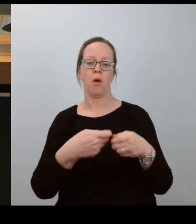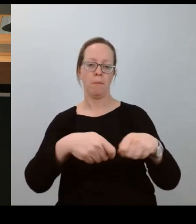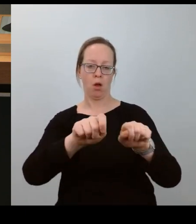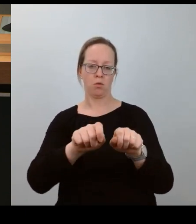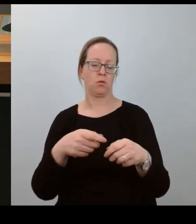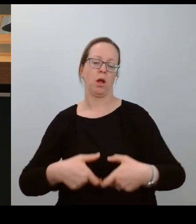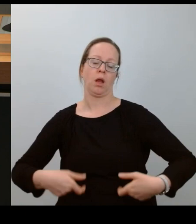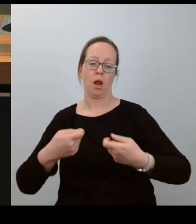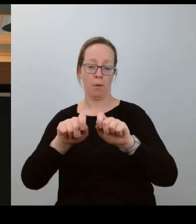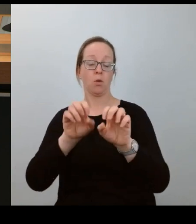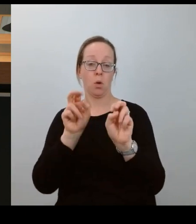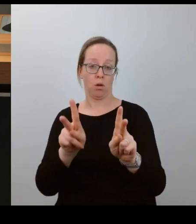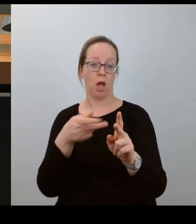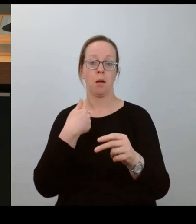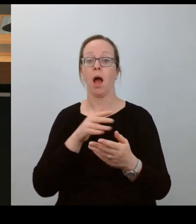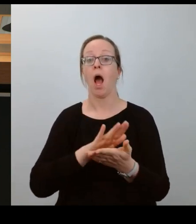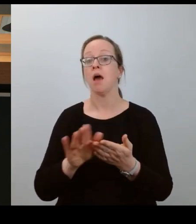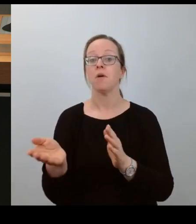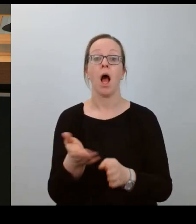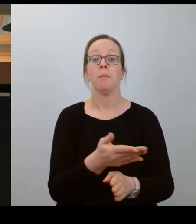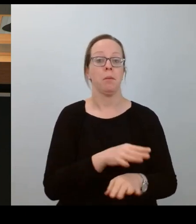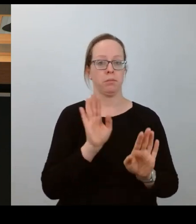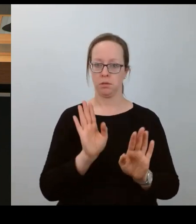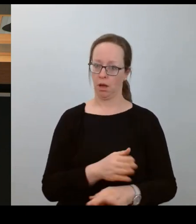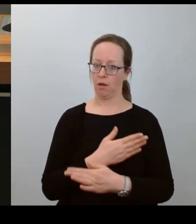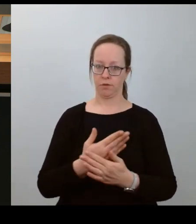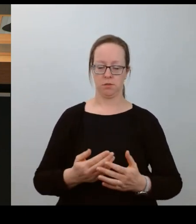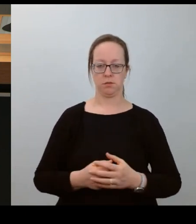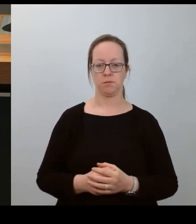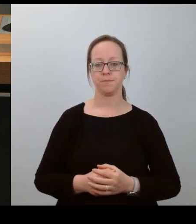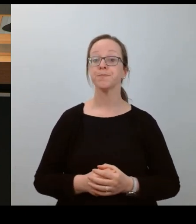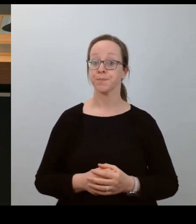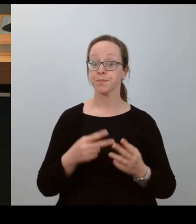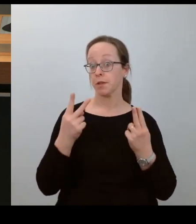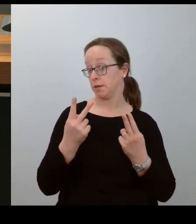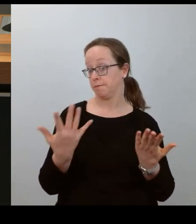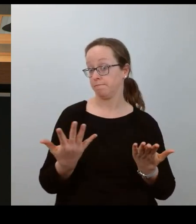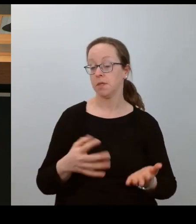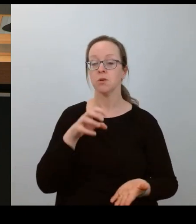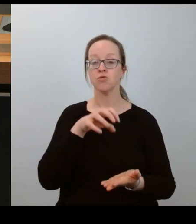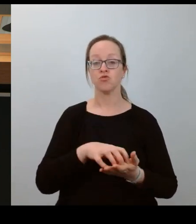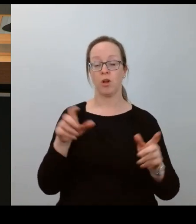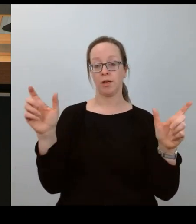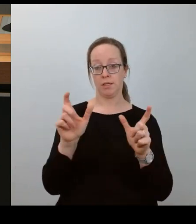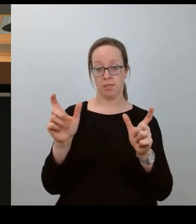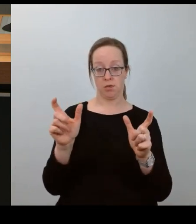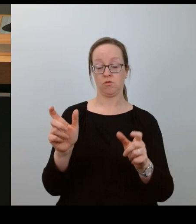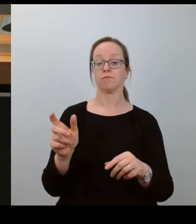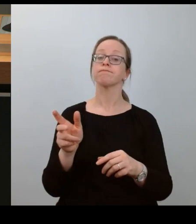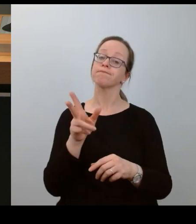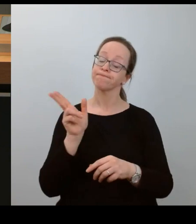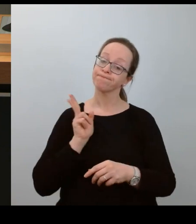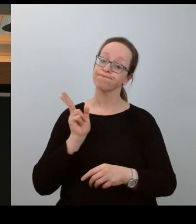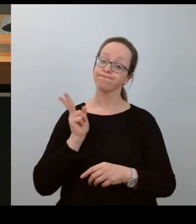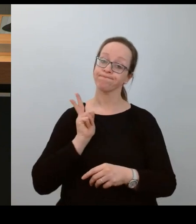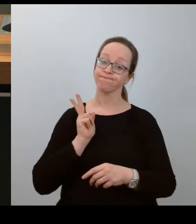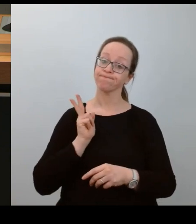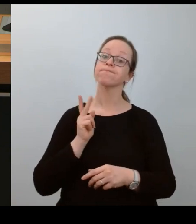wissen, 80 % der landeseigenen Kleingartenflächen gehören uns als Land Berlin. Und wenn wir es schaffen, diese 80 %